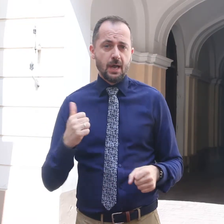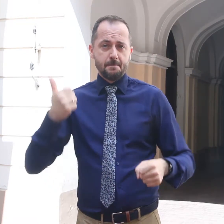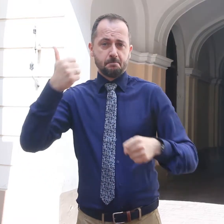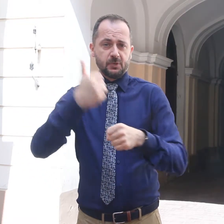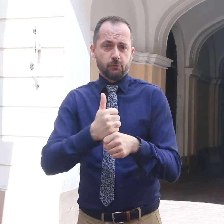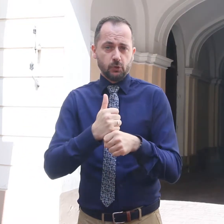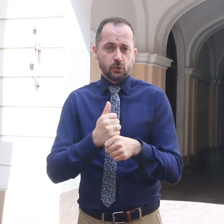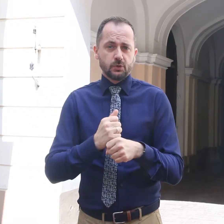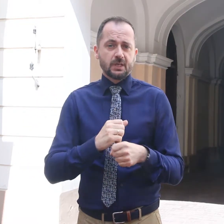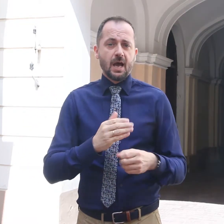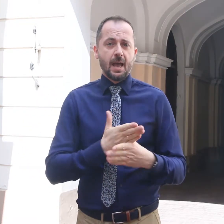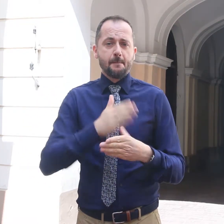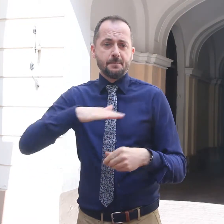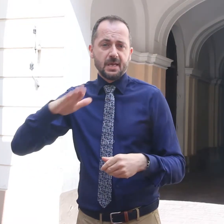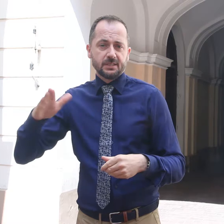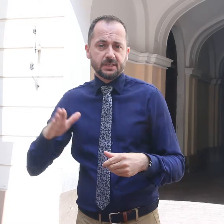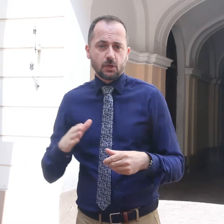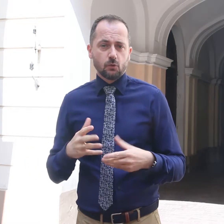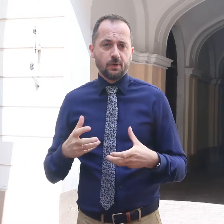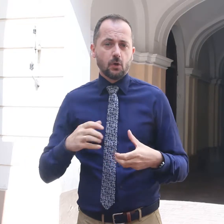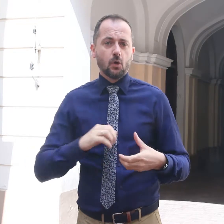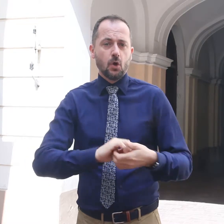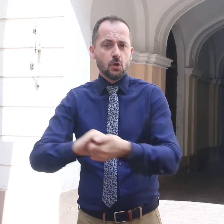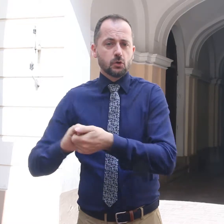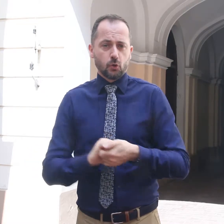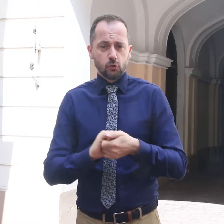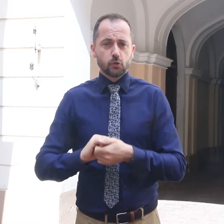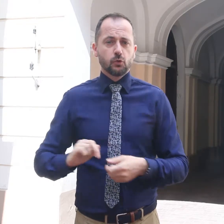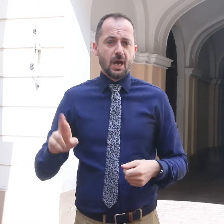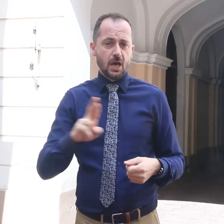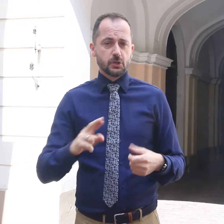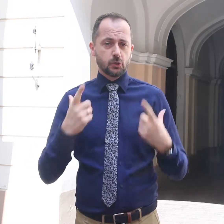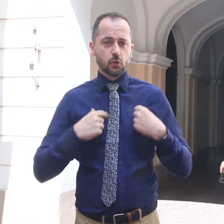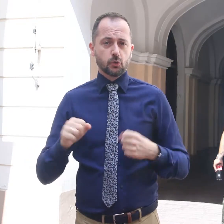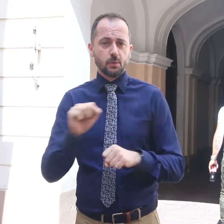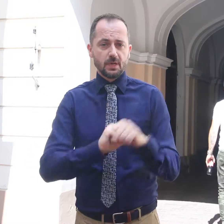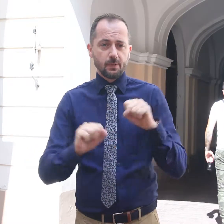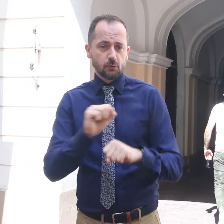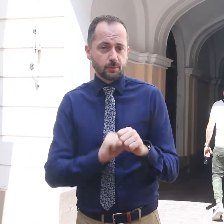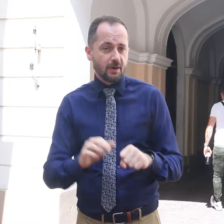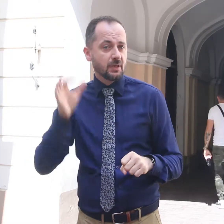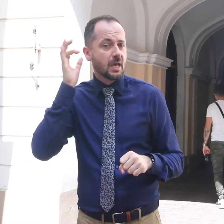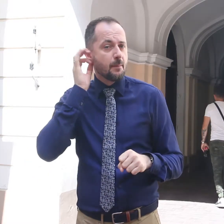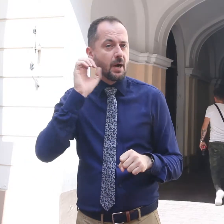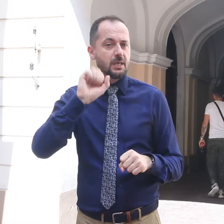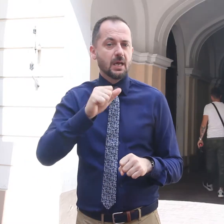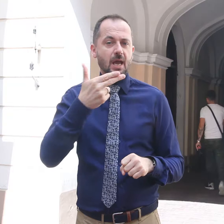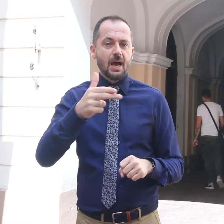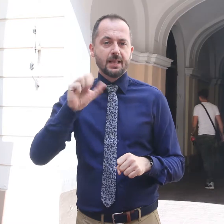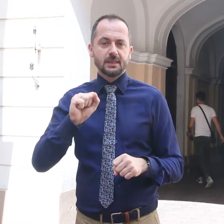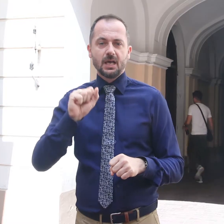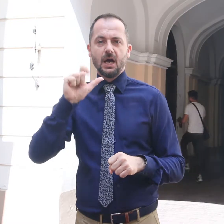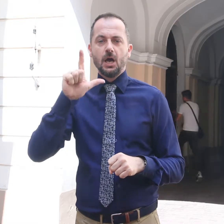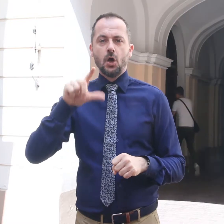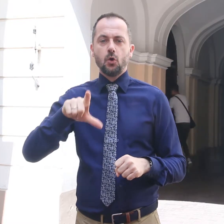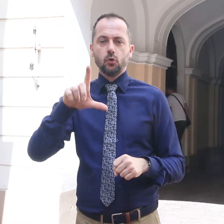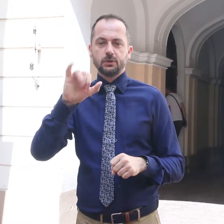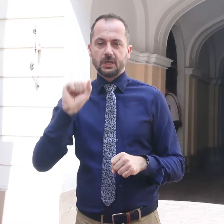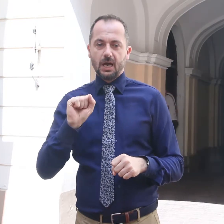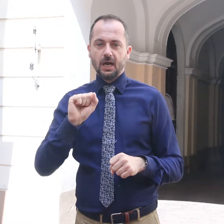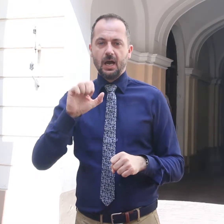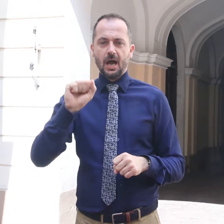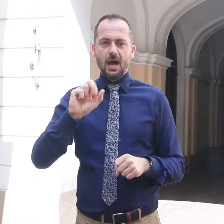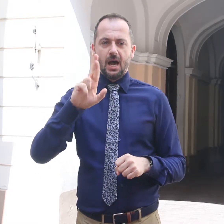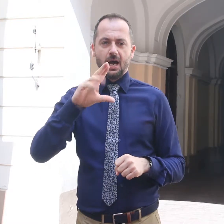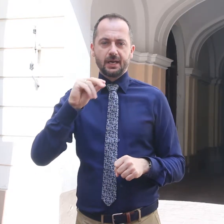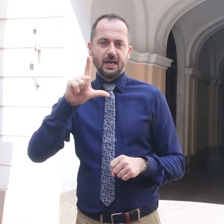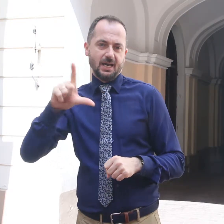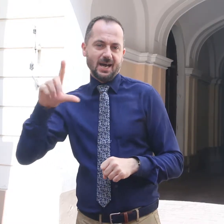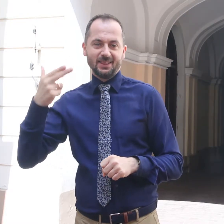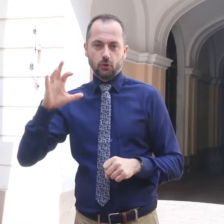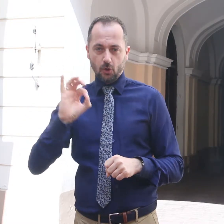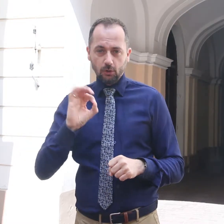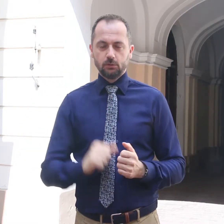Ana Lucia Arellano Przewodnicząca IDA ( Międzynarodowego Sojuszu na Rzecz Osób Niepełosprawnych)